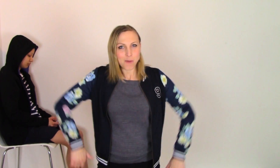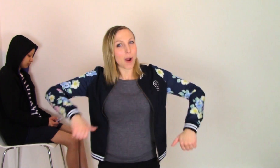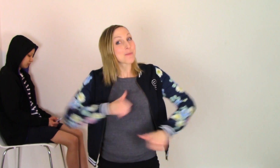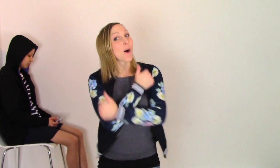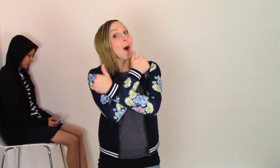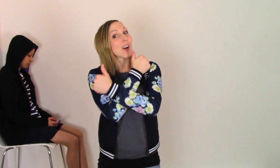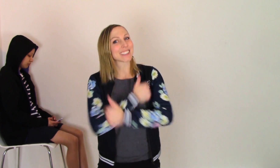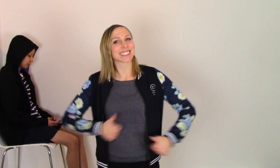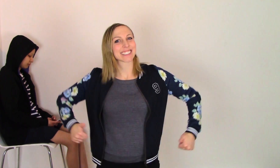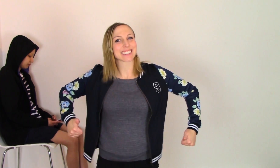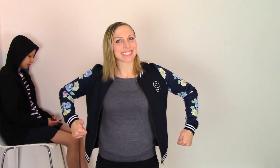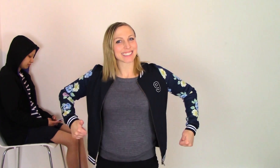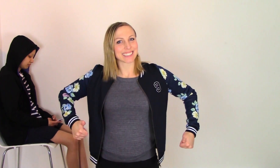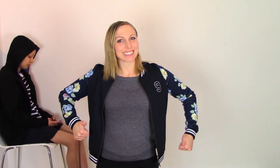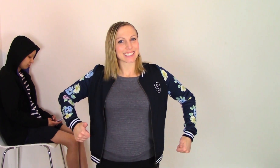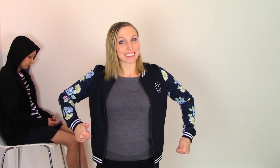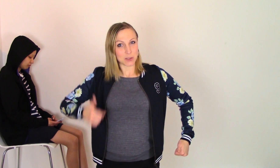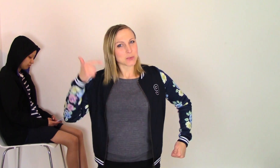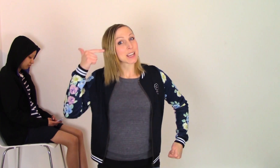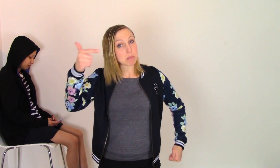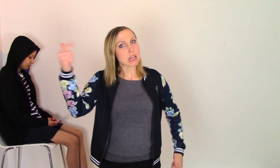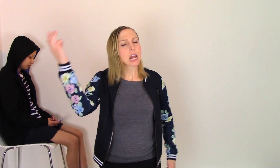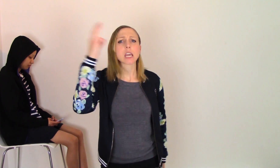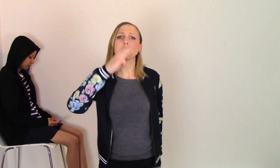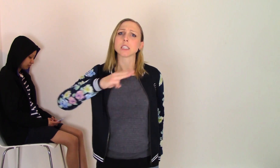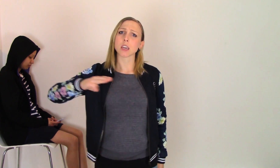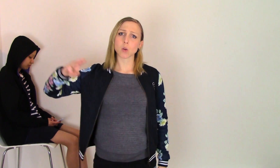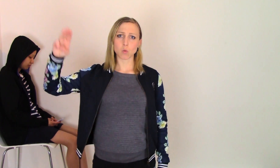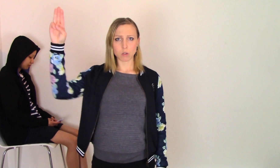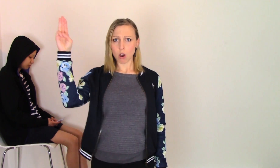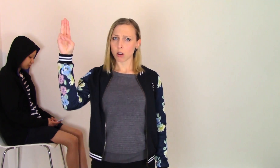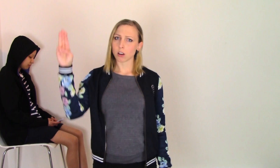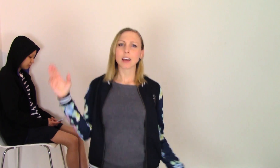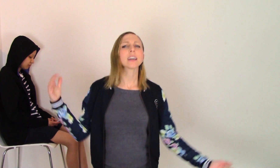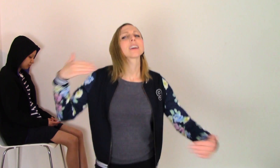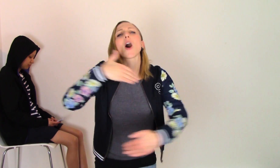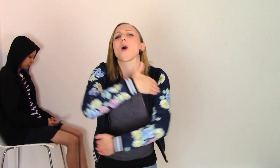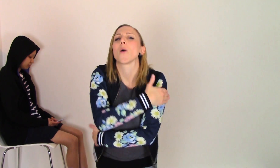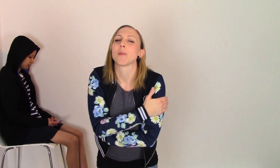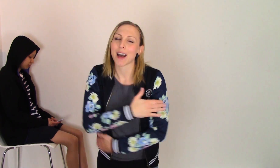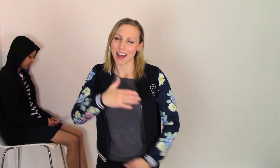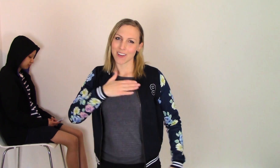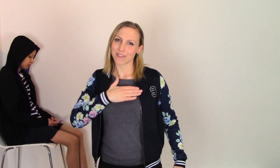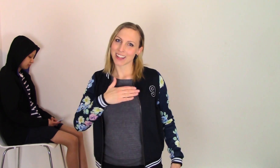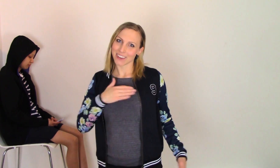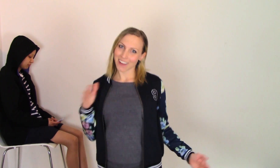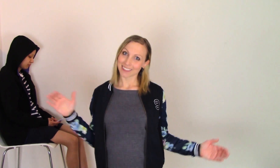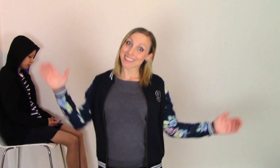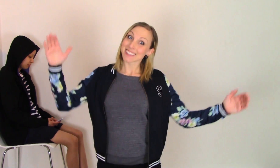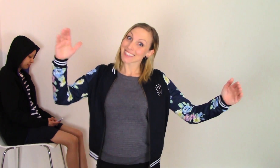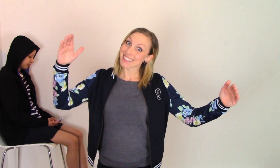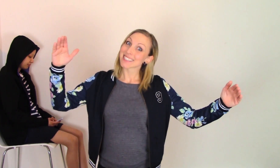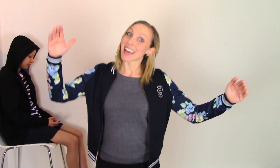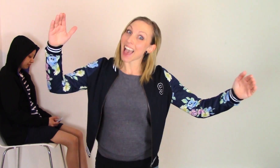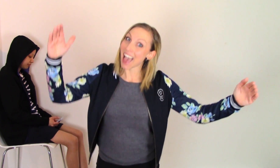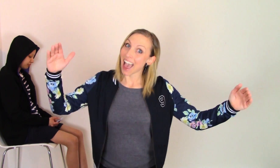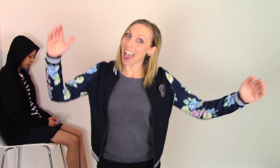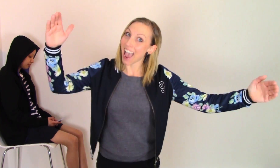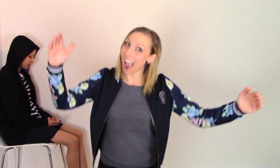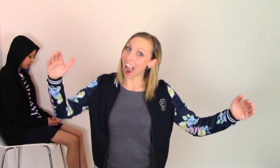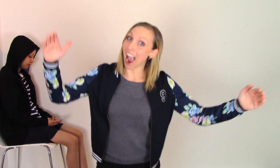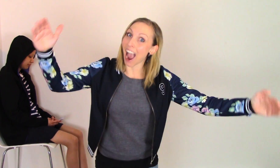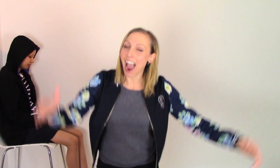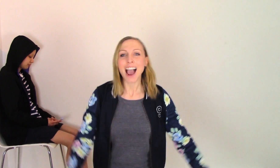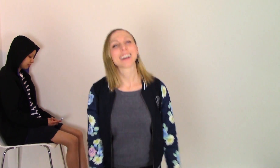Oh boy! Tusen millioner kramar vill jag ge dig.